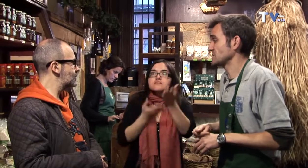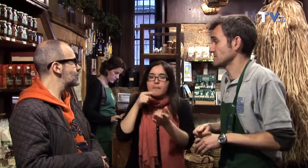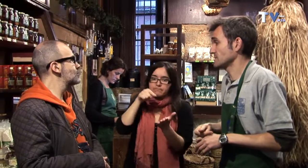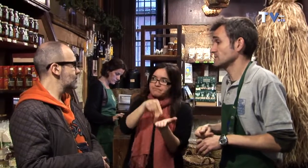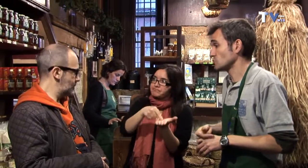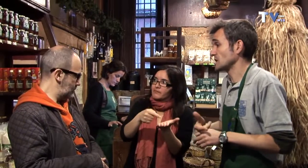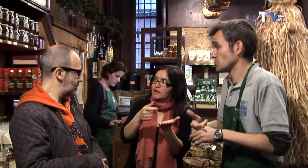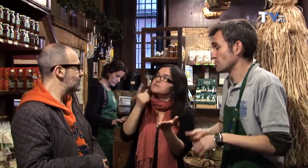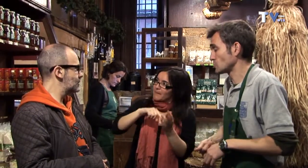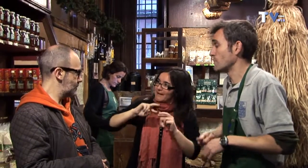Los jóvenes no lo aguantan.